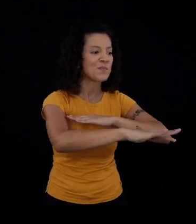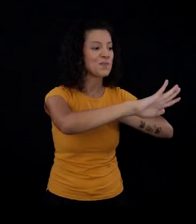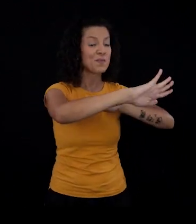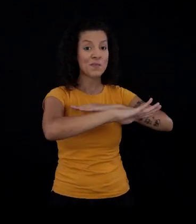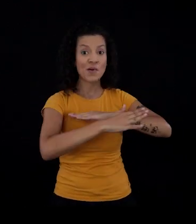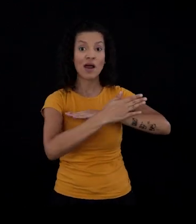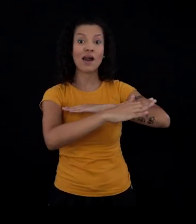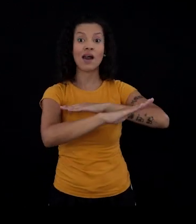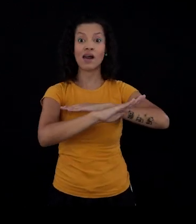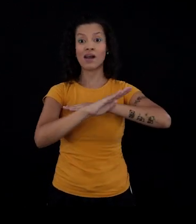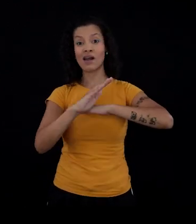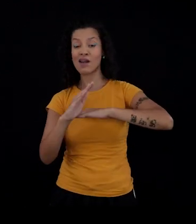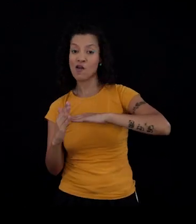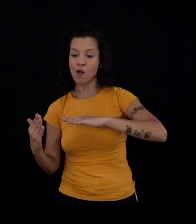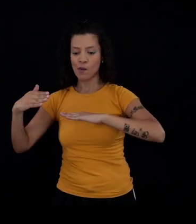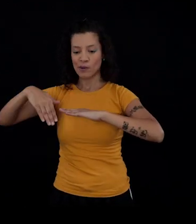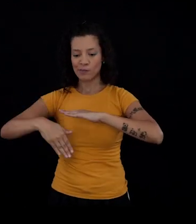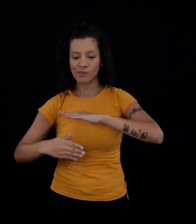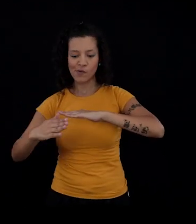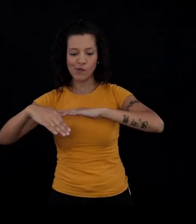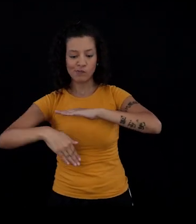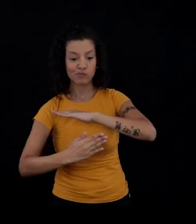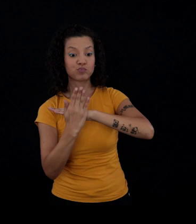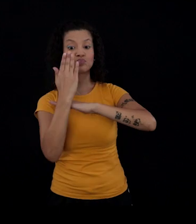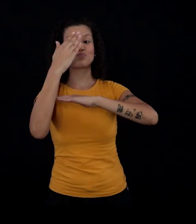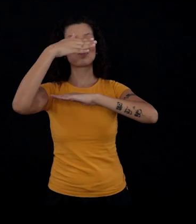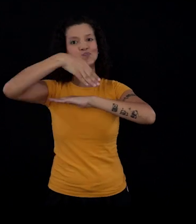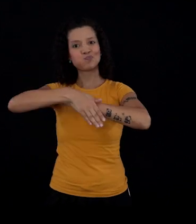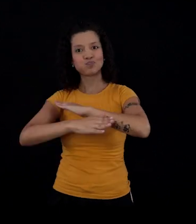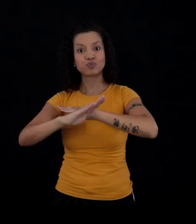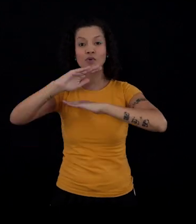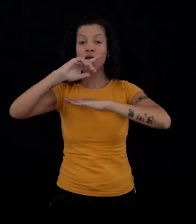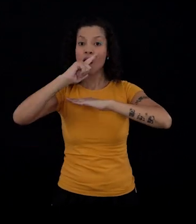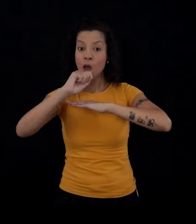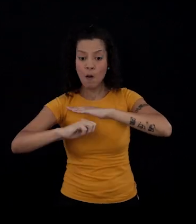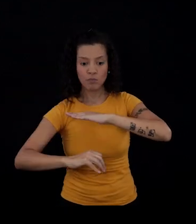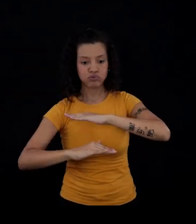Boto faz o seu bailado nas águas de preamar